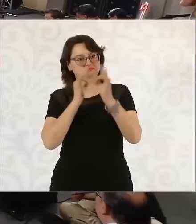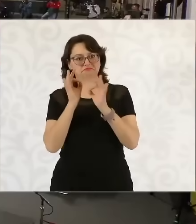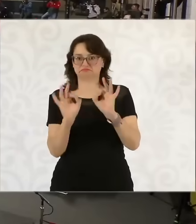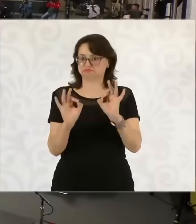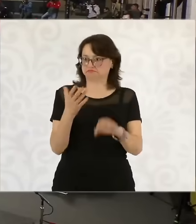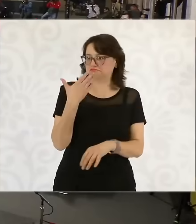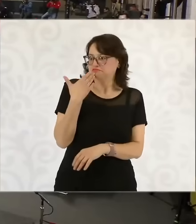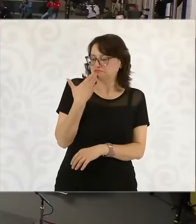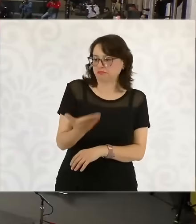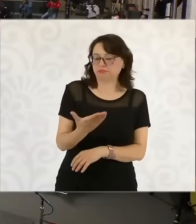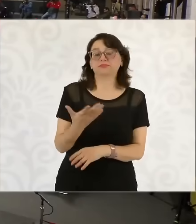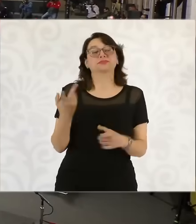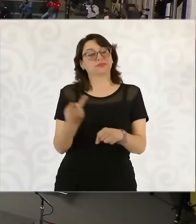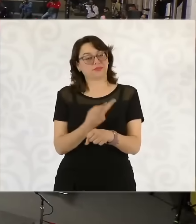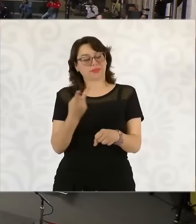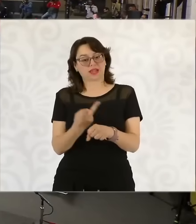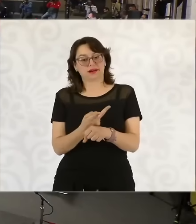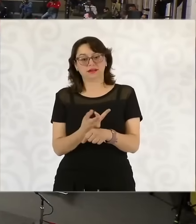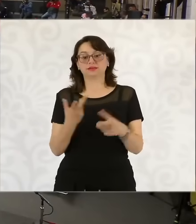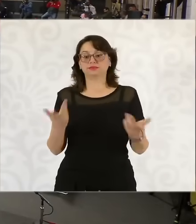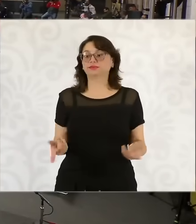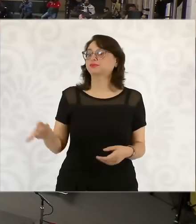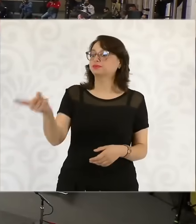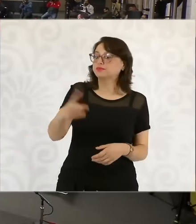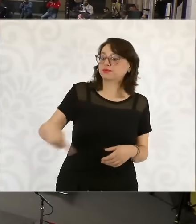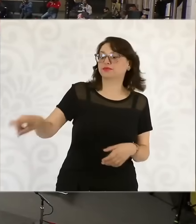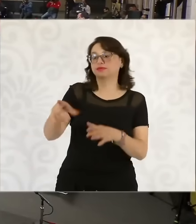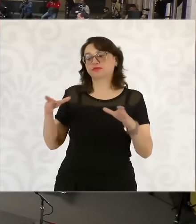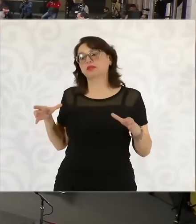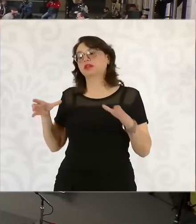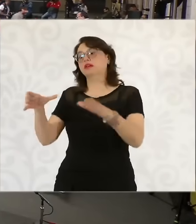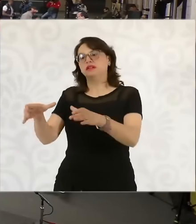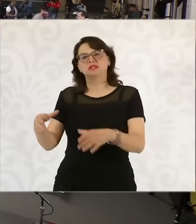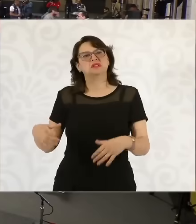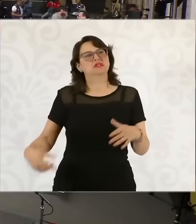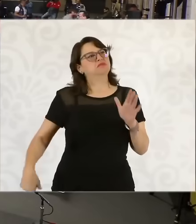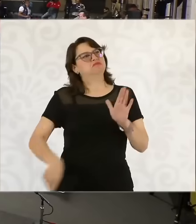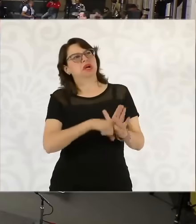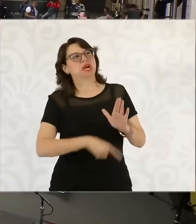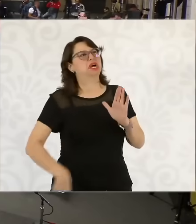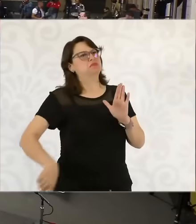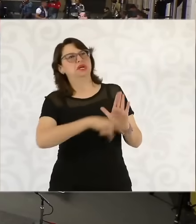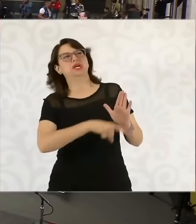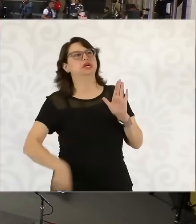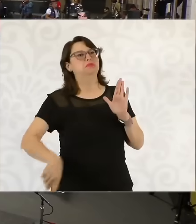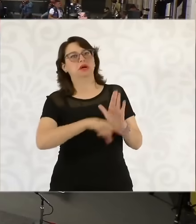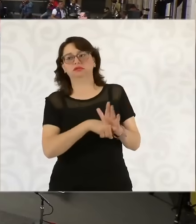los malos augurios que desde hace años repite la mentocracia económica eh esa que aseguraba